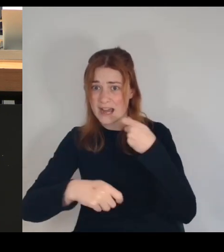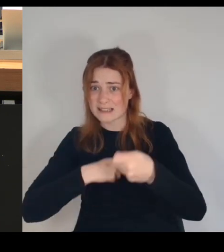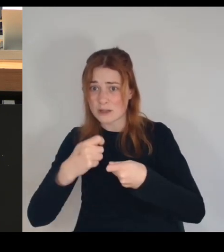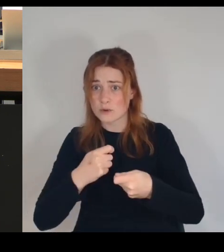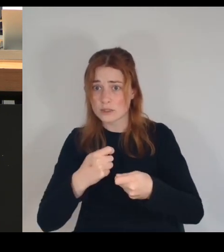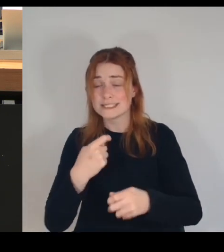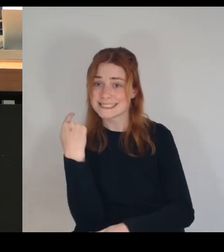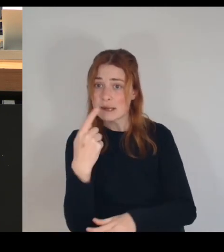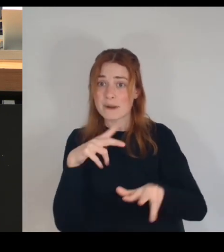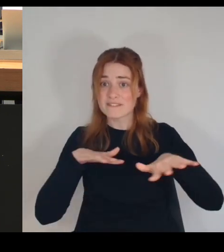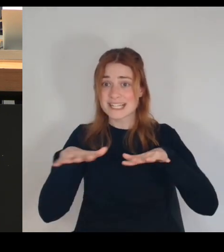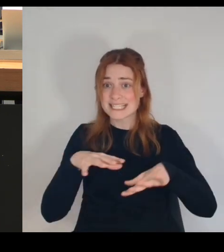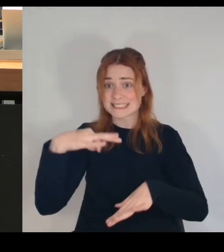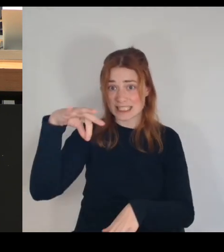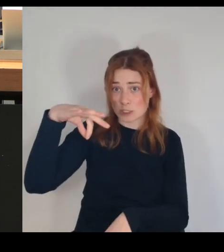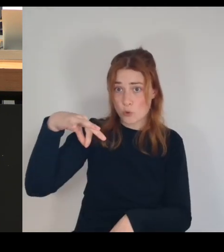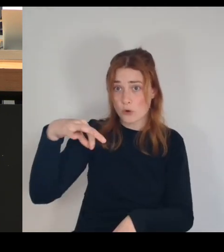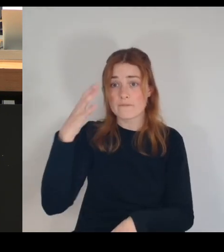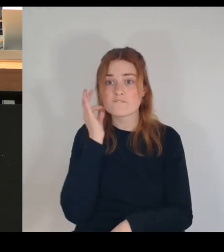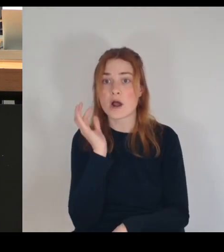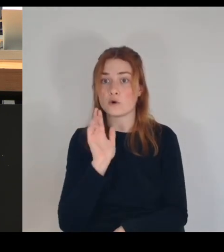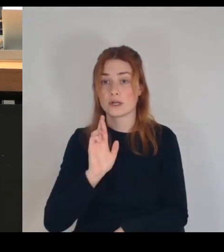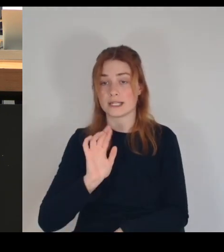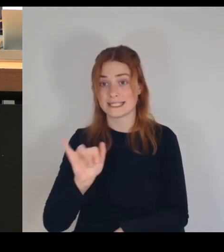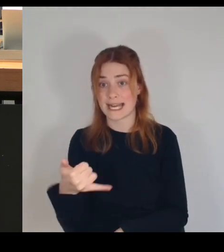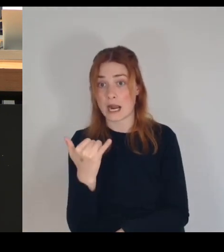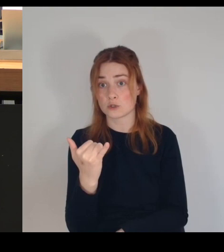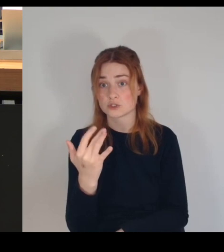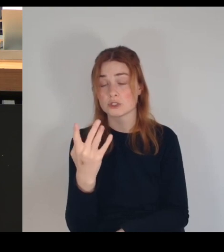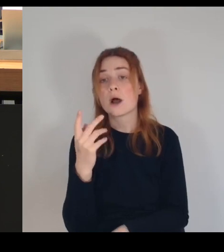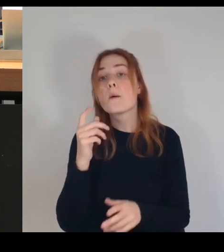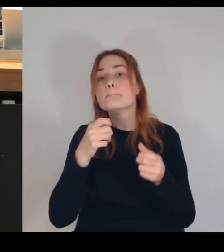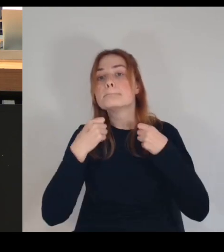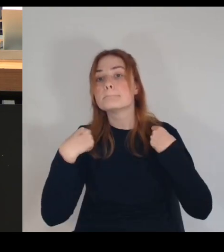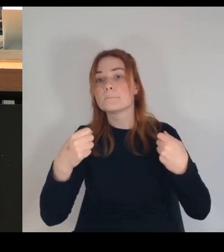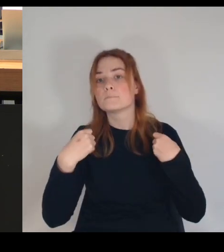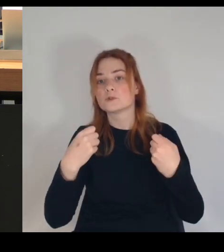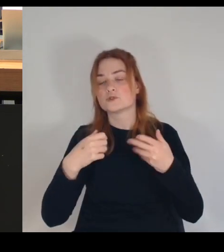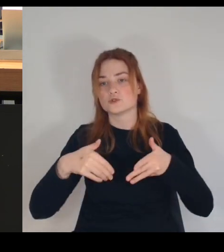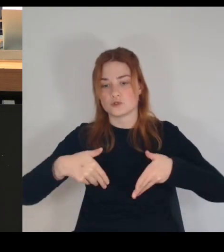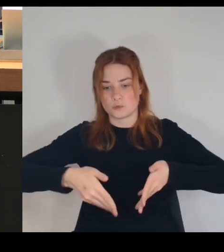die nicht rechtmäßig waren. Das haben Gerichte festgestellt, und deshalb müssen Sie jetzt abgebaut werden.